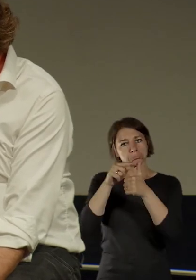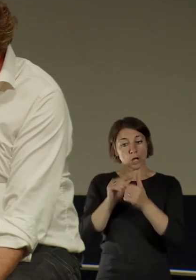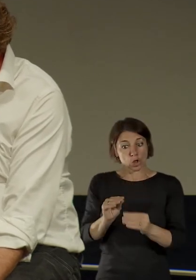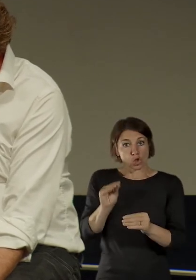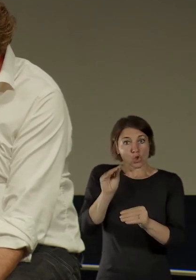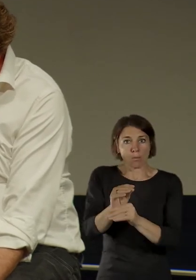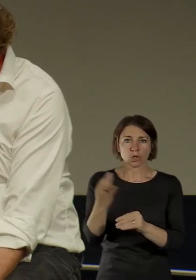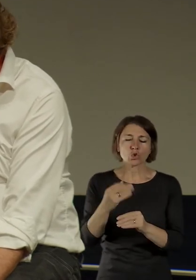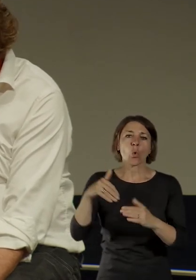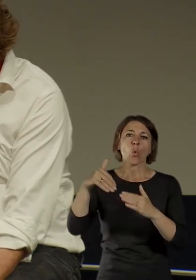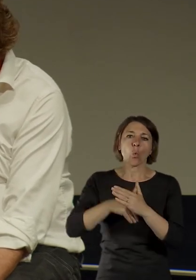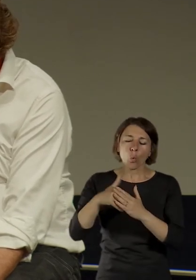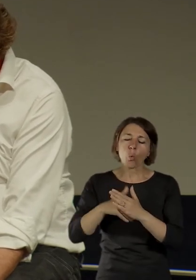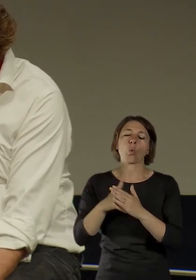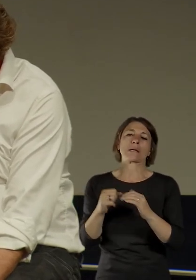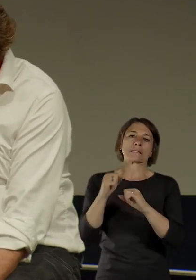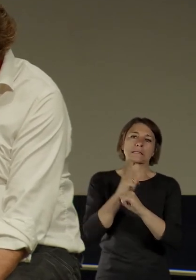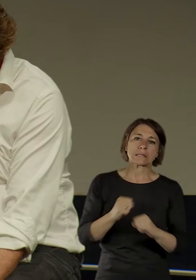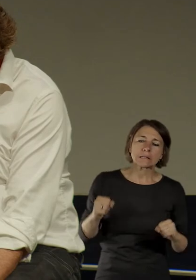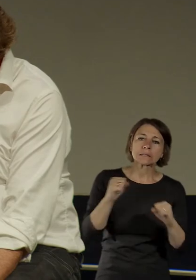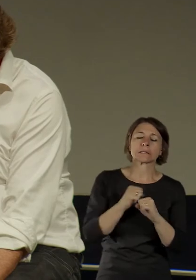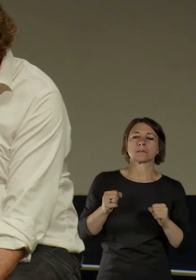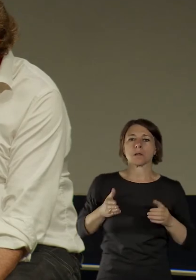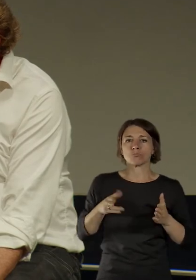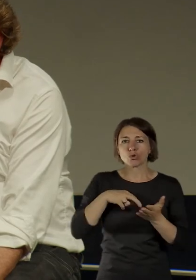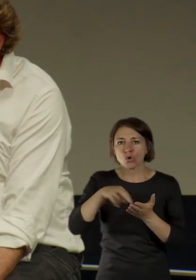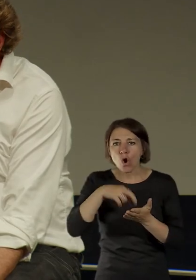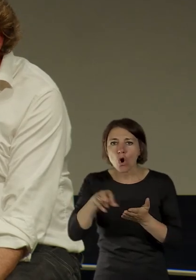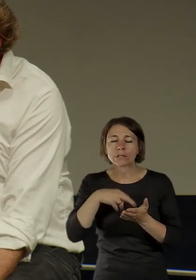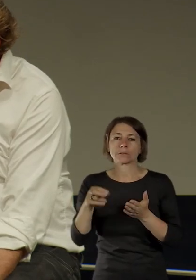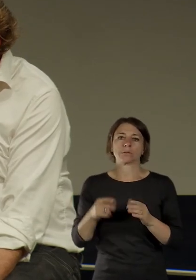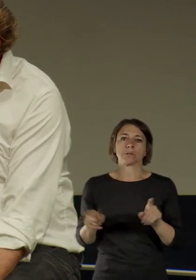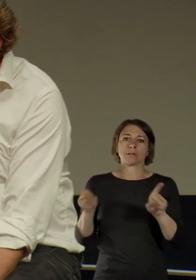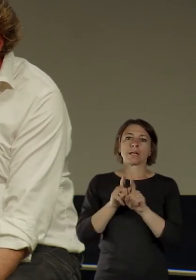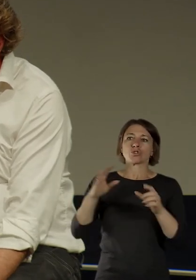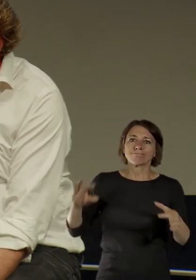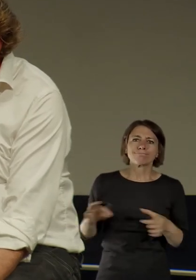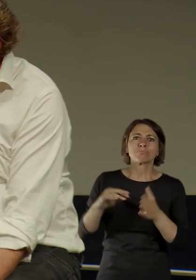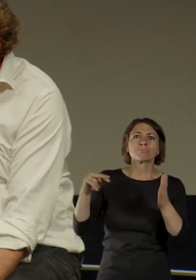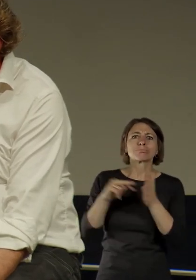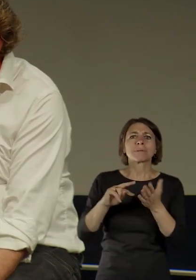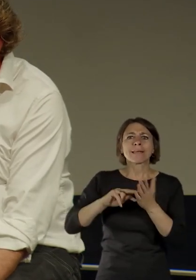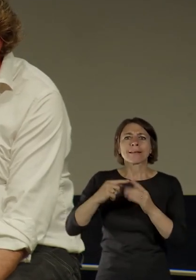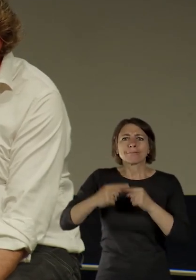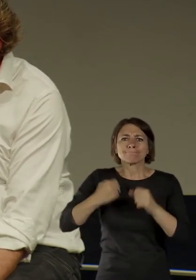Je tam zpravidla nějaká technická infrastruktura. A stav těch území není